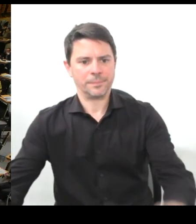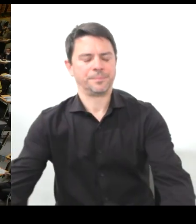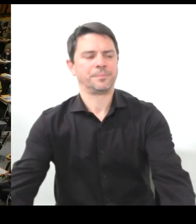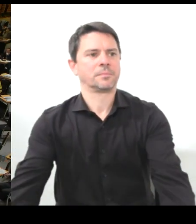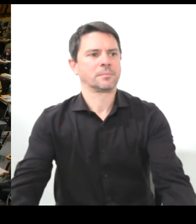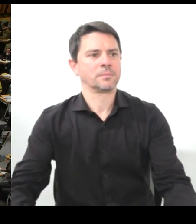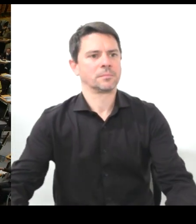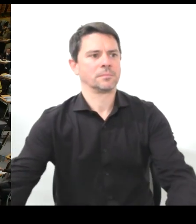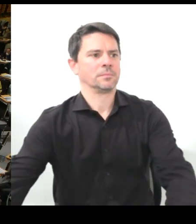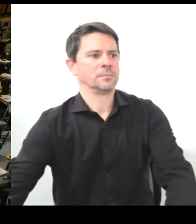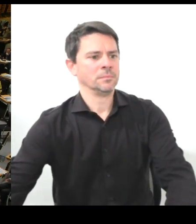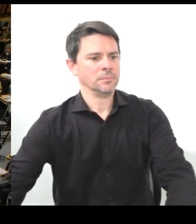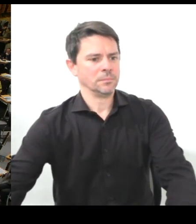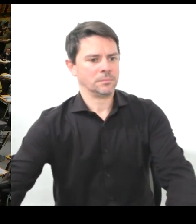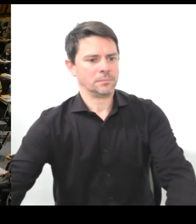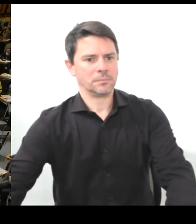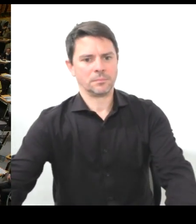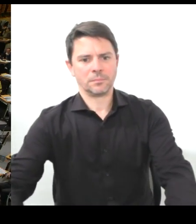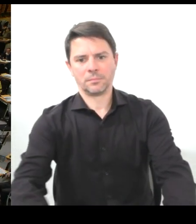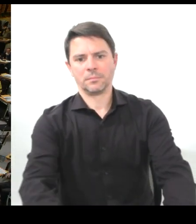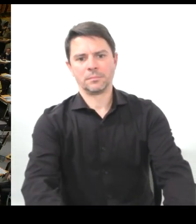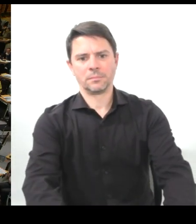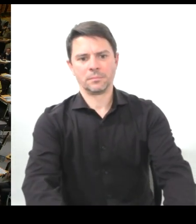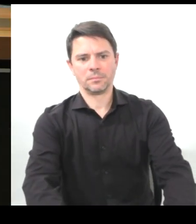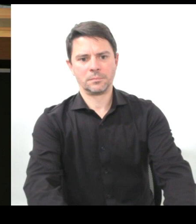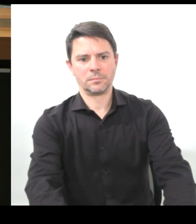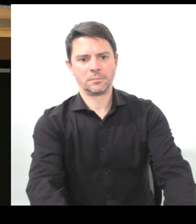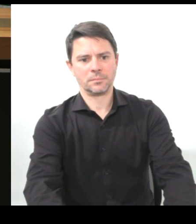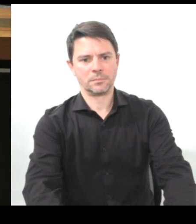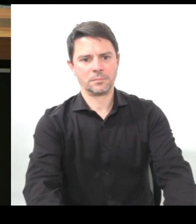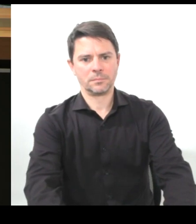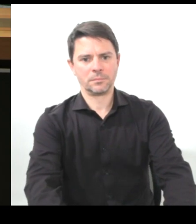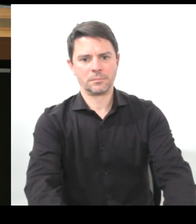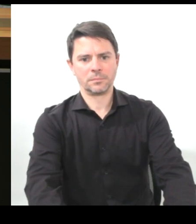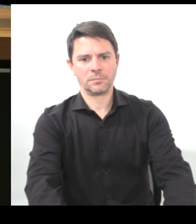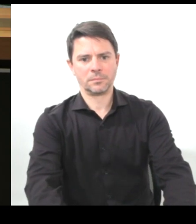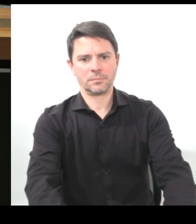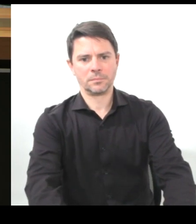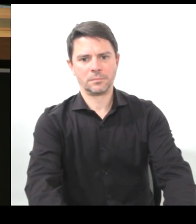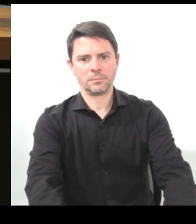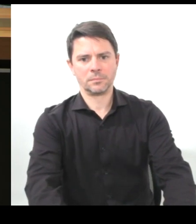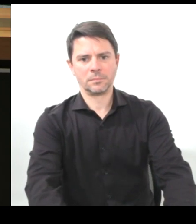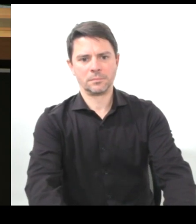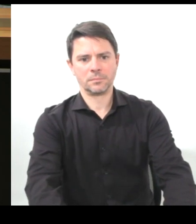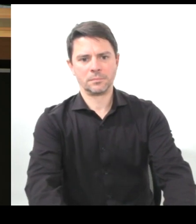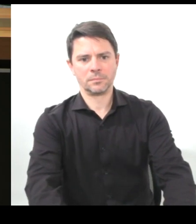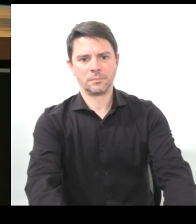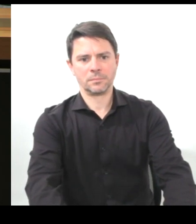Vielen Dank, Frau Präsidentin! Sehr geehrte Damen und Herren, sehr geehrter Herr Jotzo. Wenn man als